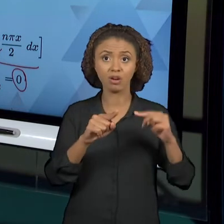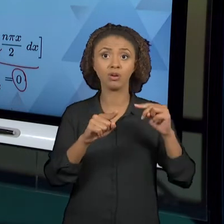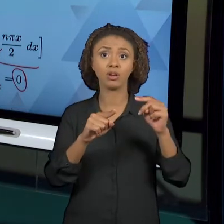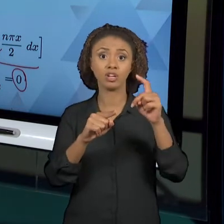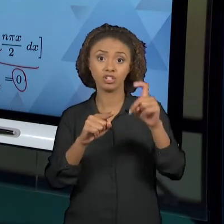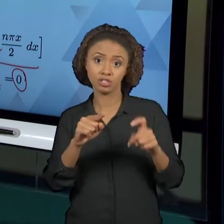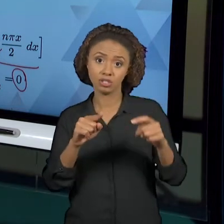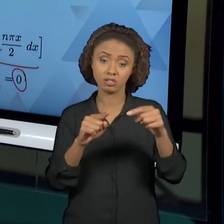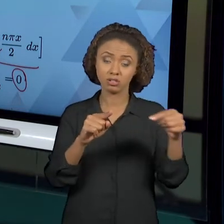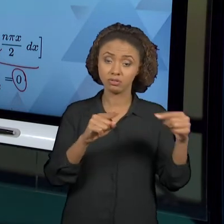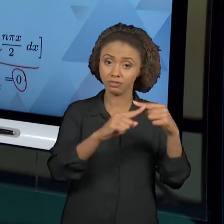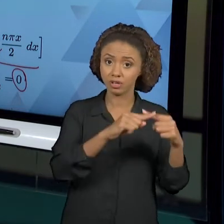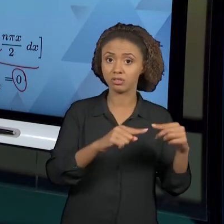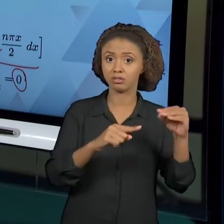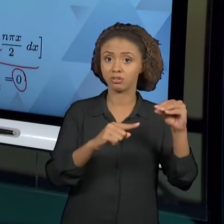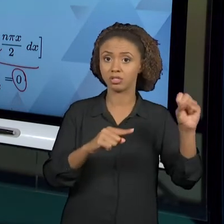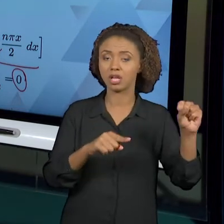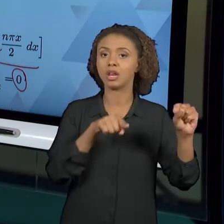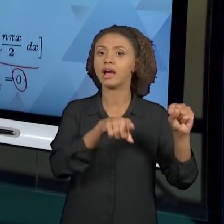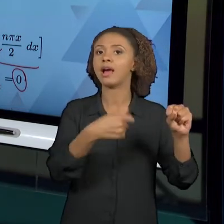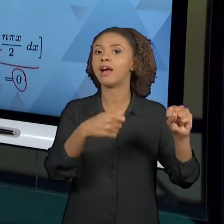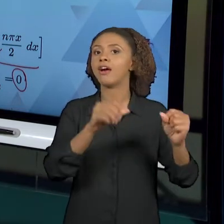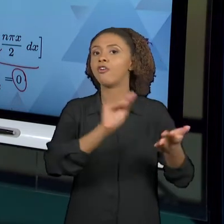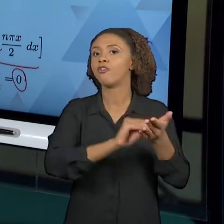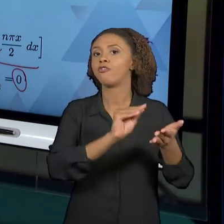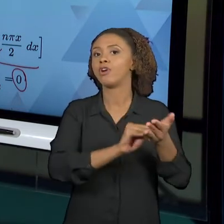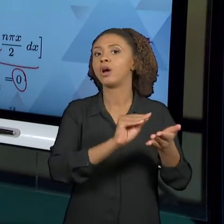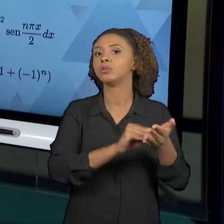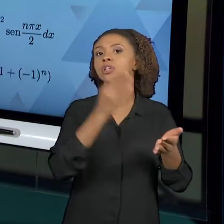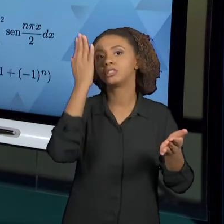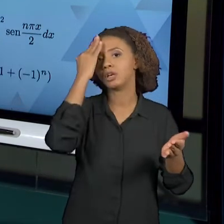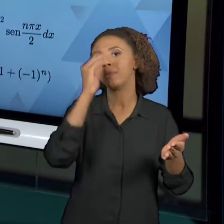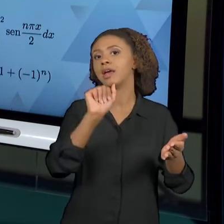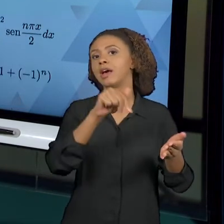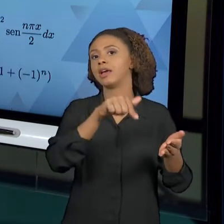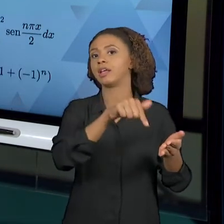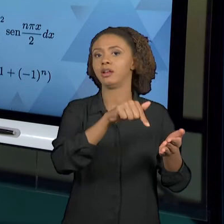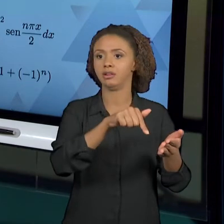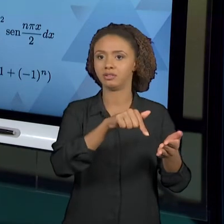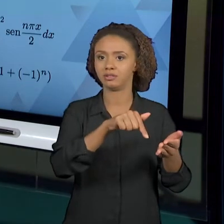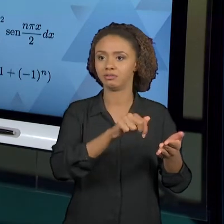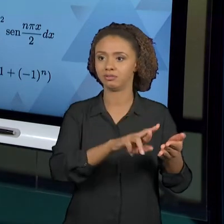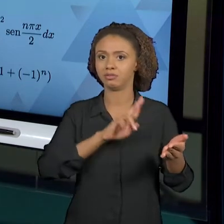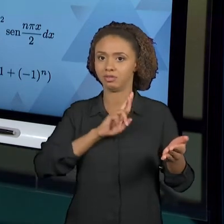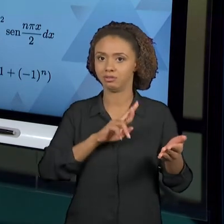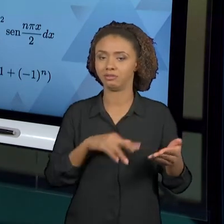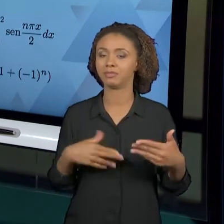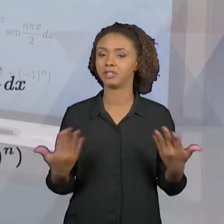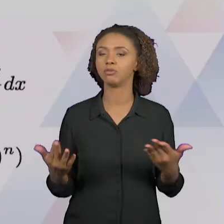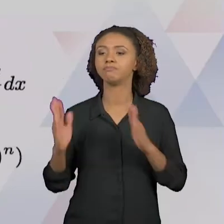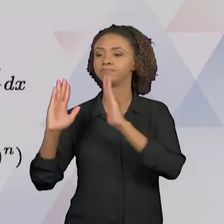POR PARTES, ENTÃO FALTA ESSA SEGUNDA PARTE AQUI PARA A GENTE ACHAR QUANTO VALE "AN". ENTÃO CALCULANDO POR PARTES, LEMBRANDO, COMO É A